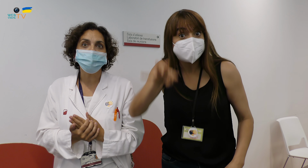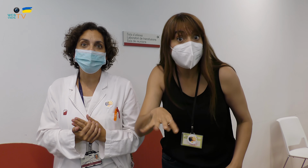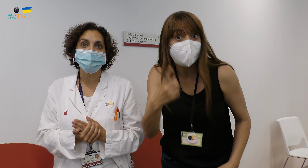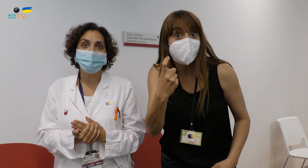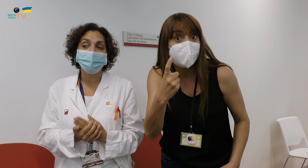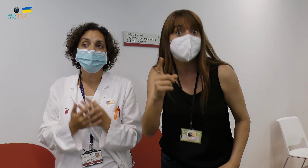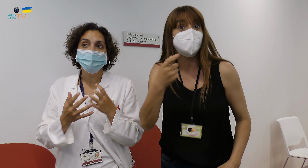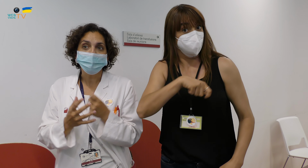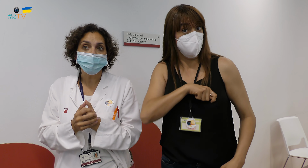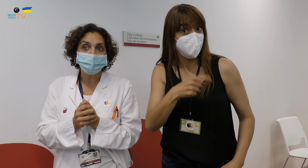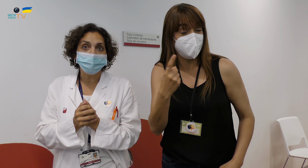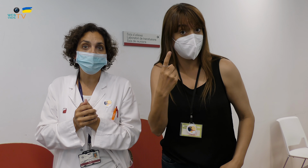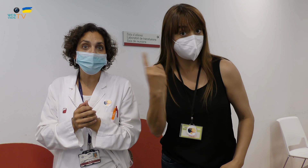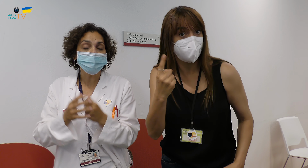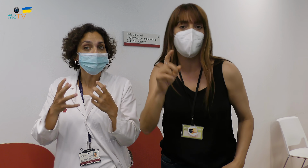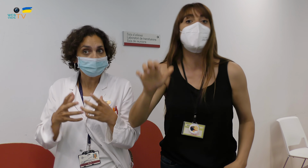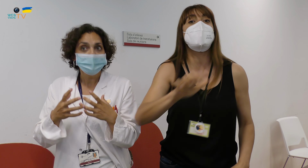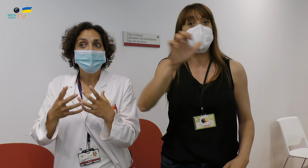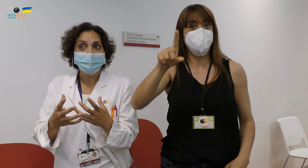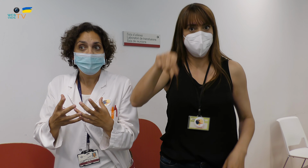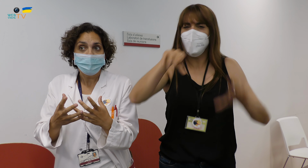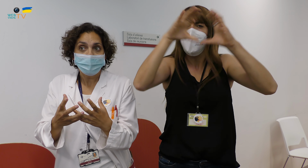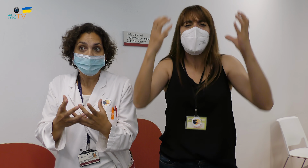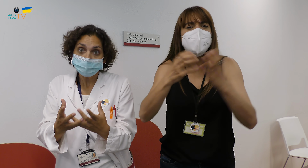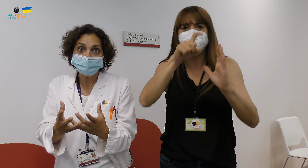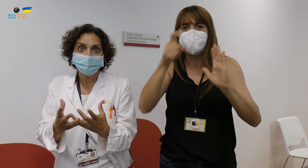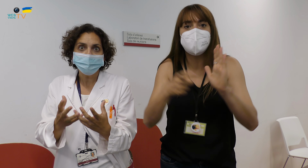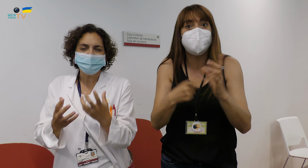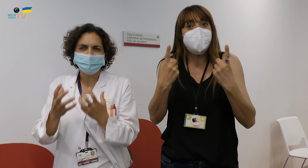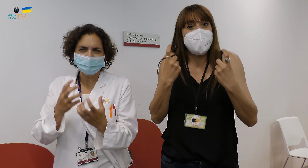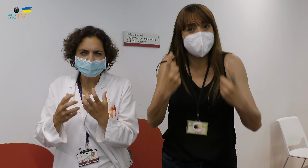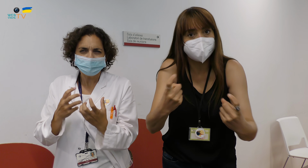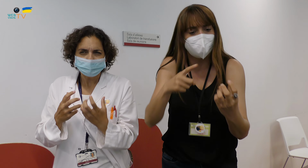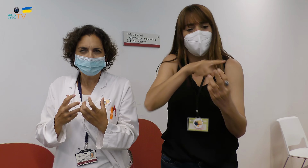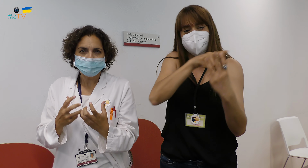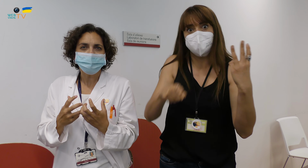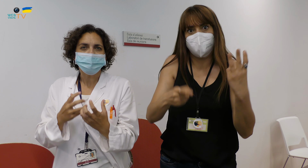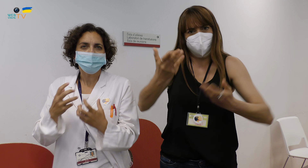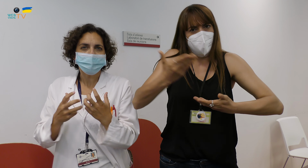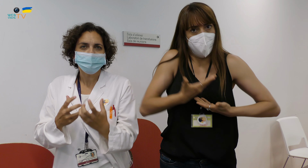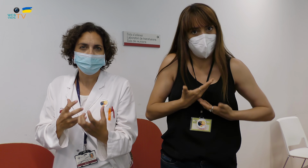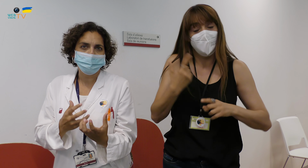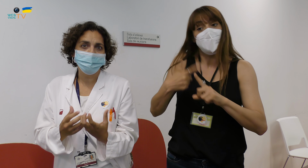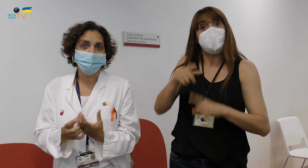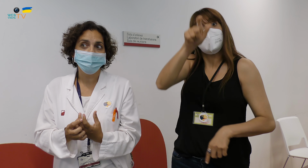Aconseguir subministrar immunoglobulines a aquests pacients que tenen defenses baixes